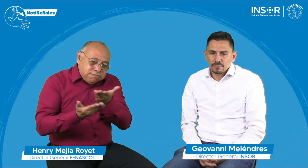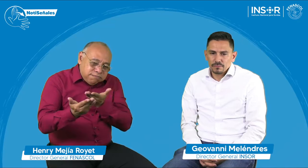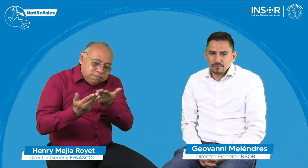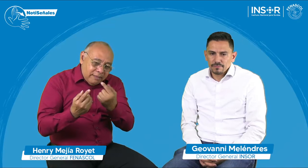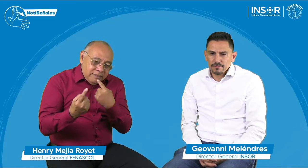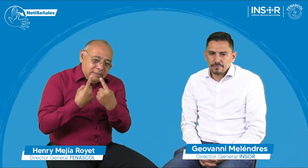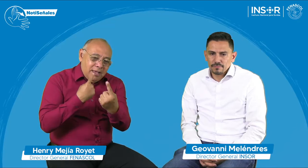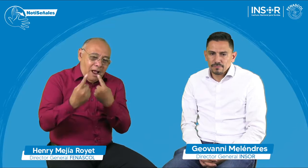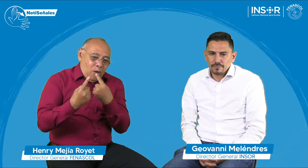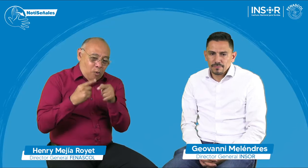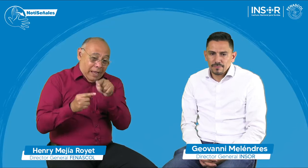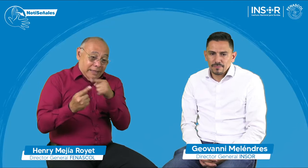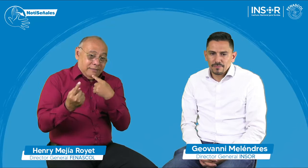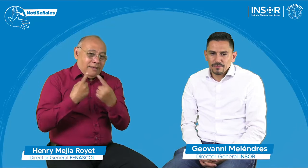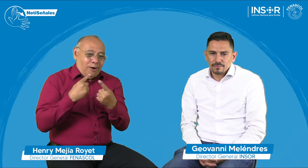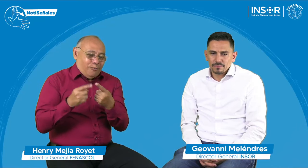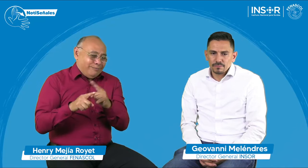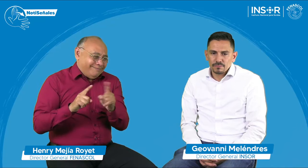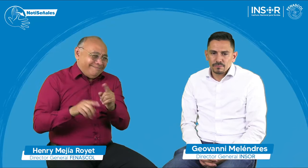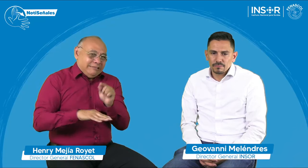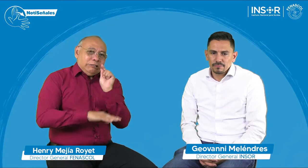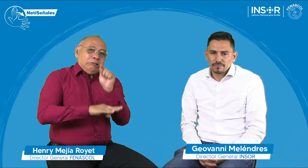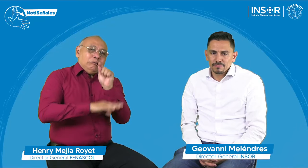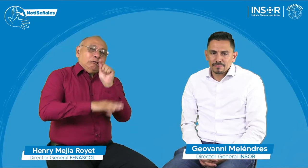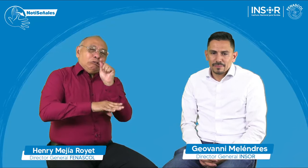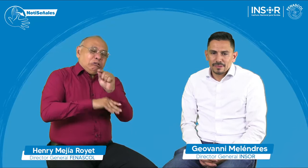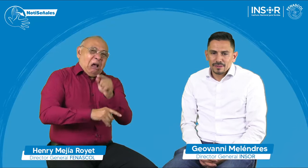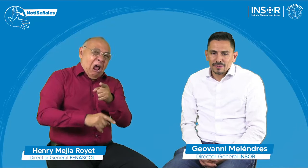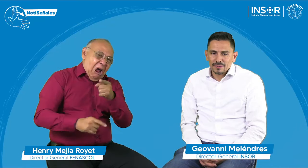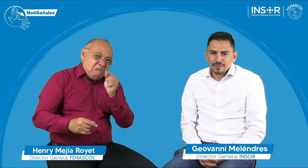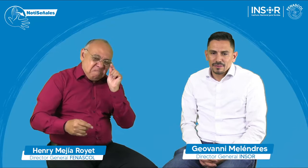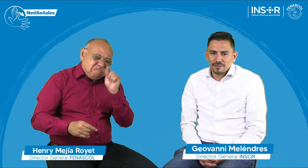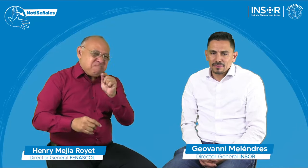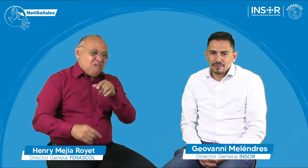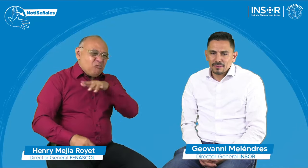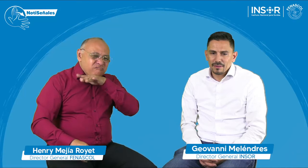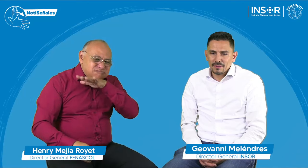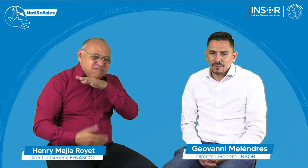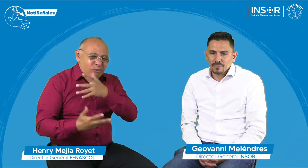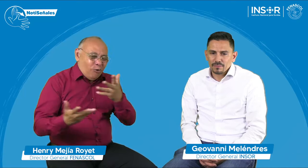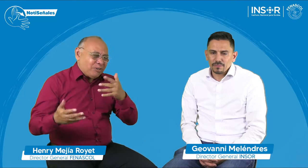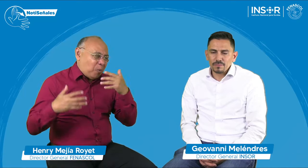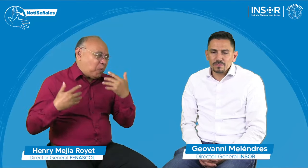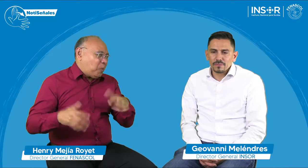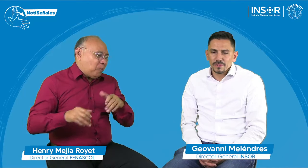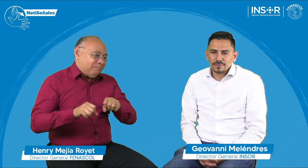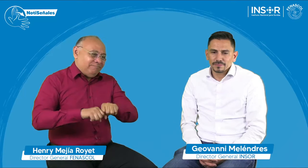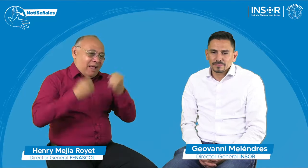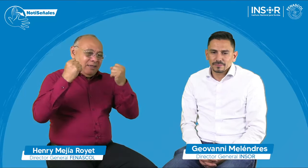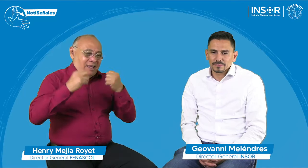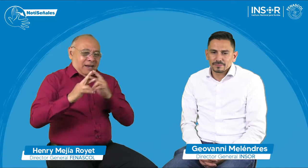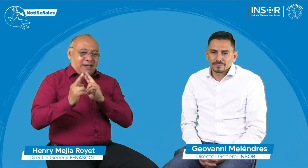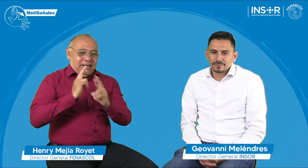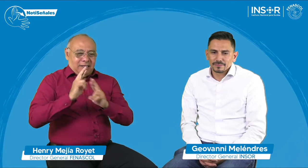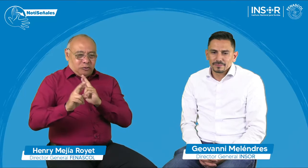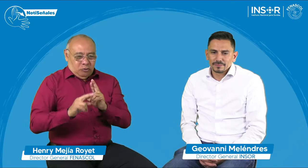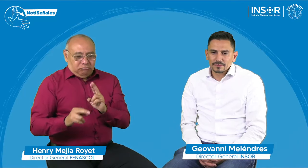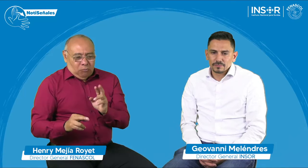fortalecernos mutuamente. y es que eso es muy importante porque se deben abrir espacios